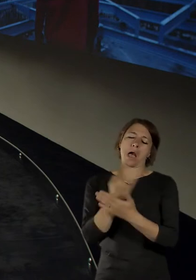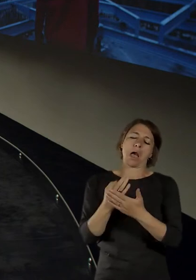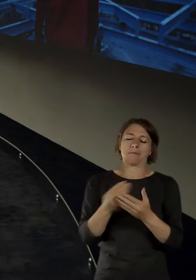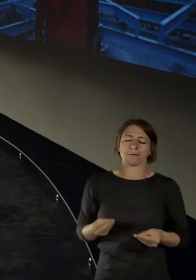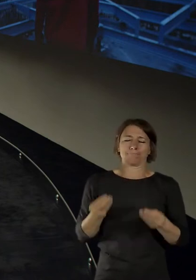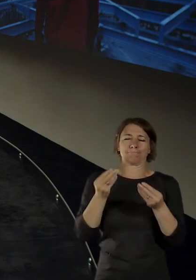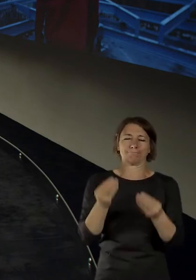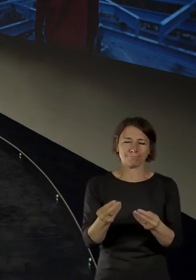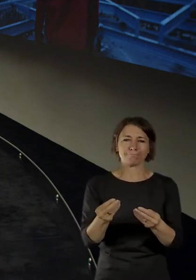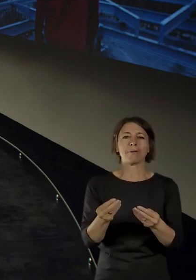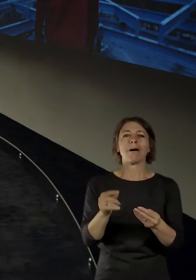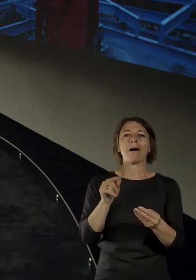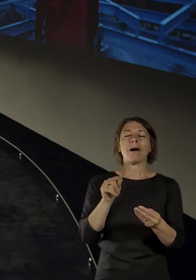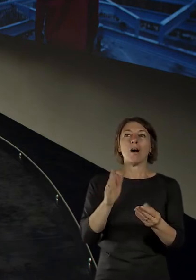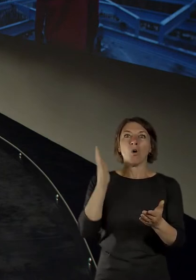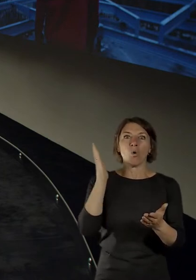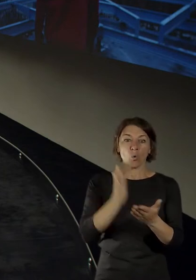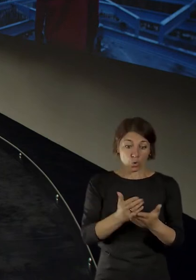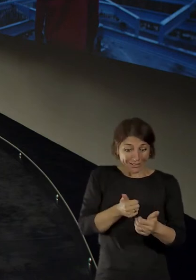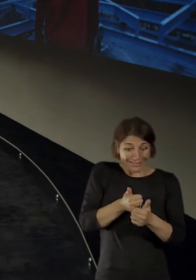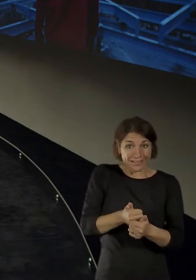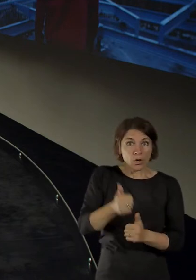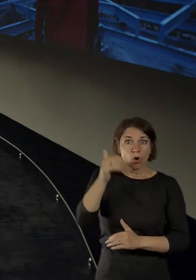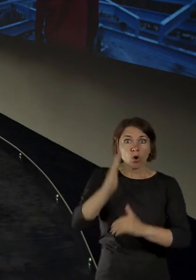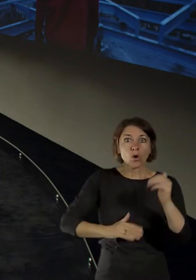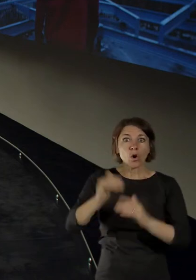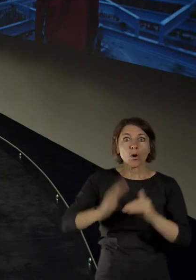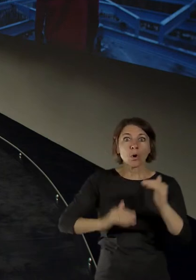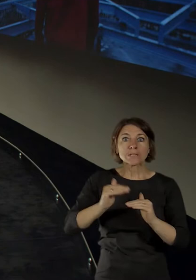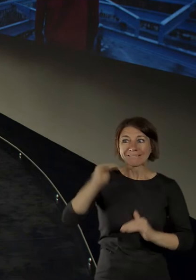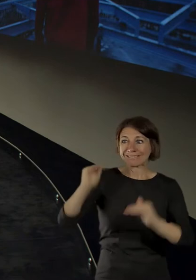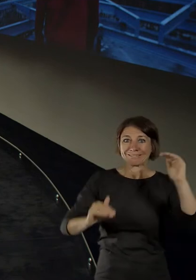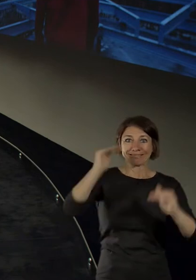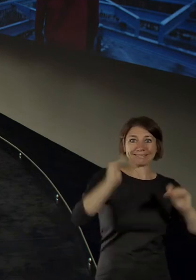ta stometrová síť, která určuje tu výškovou hladinu. Je to něco nového nebo